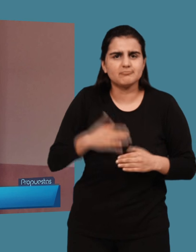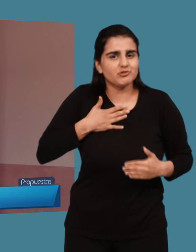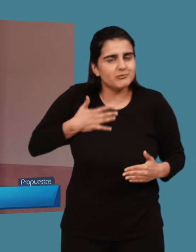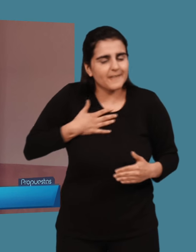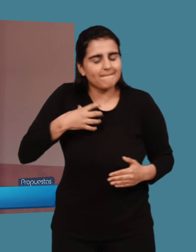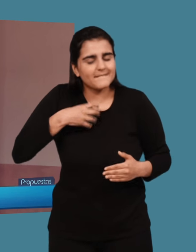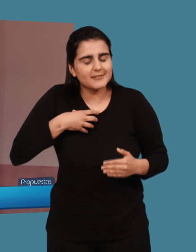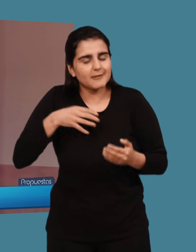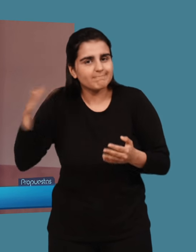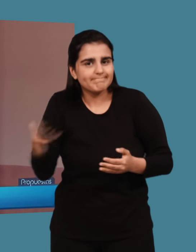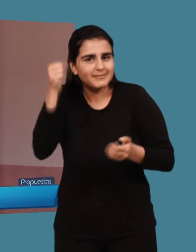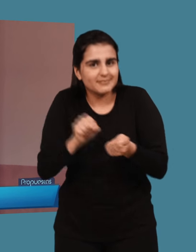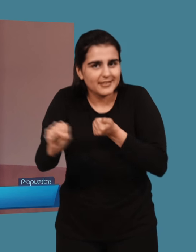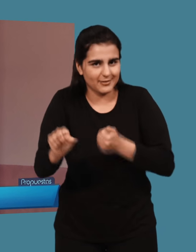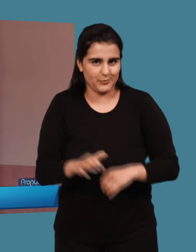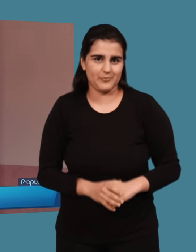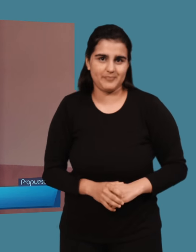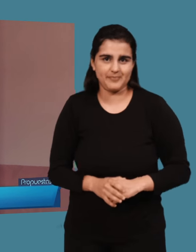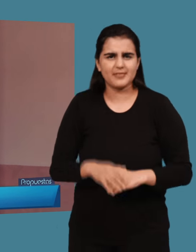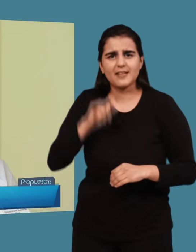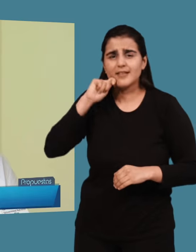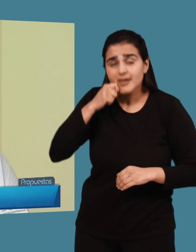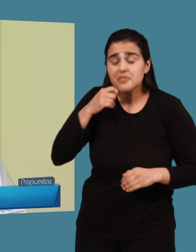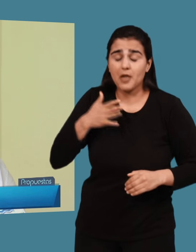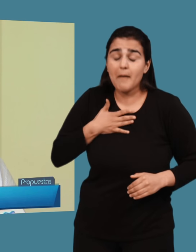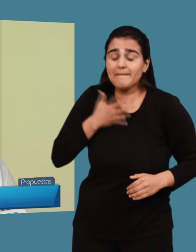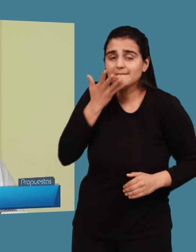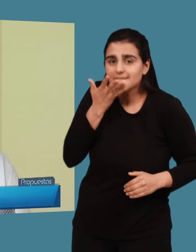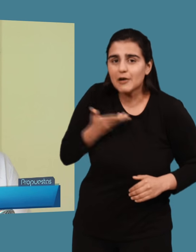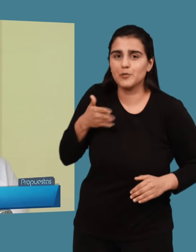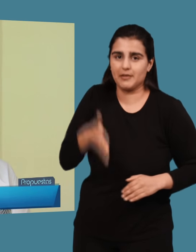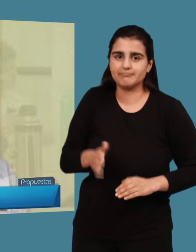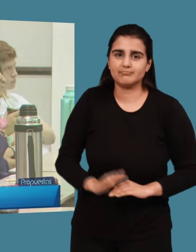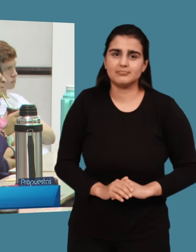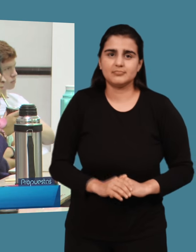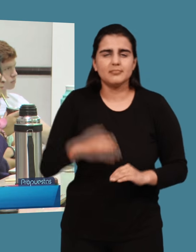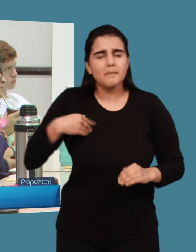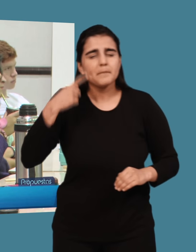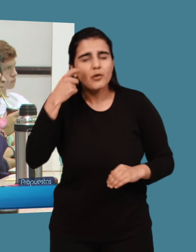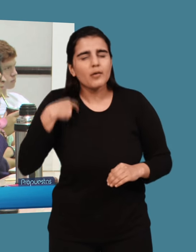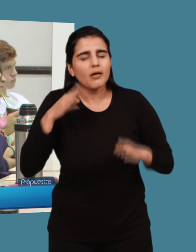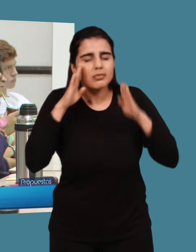Me siento confiado en que voy a llegar a ser lo que quiero. Es lindo, a mi me gusta venir. Se nota que hay mucha dedicación,